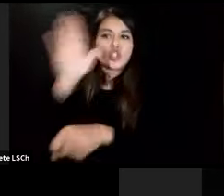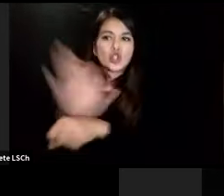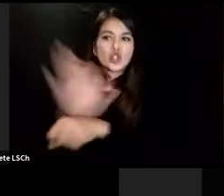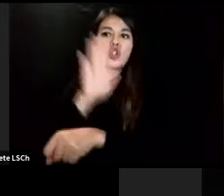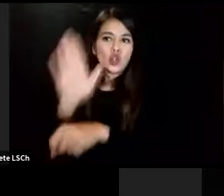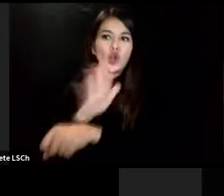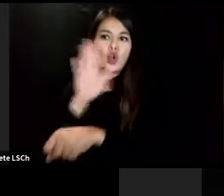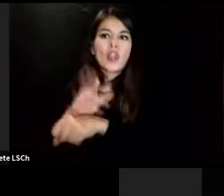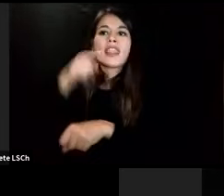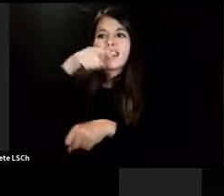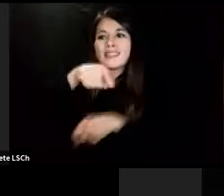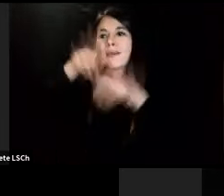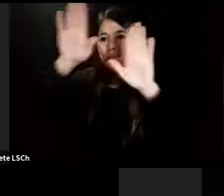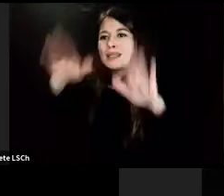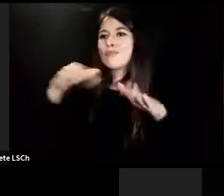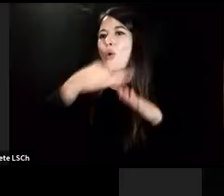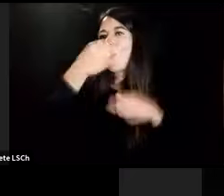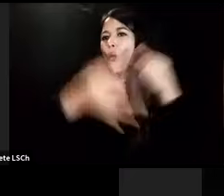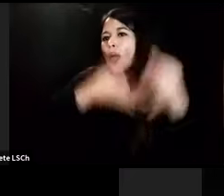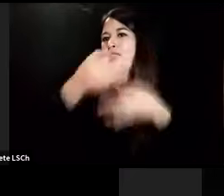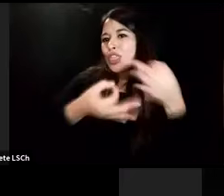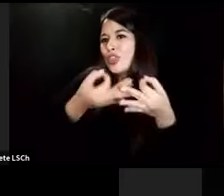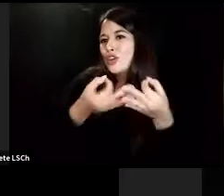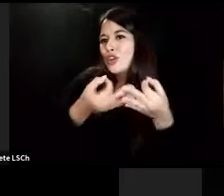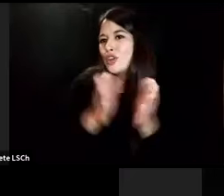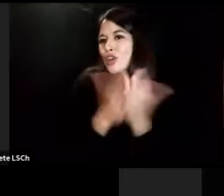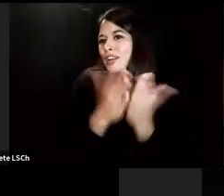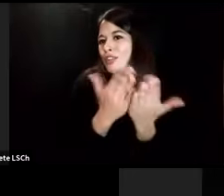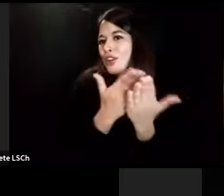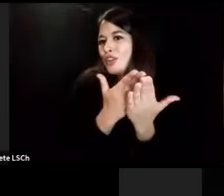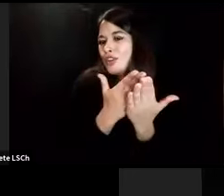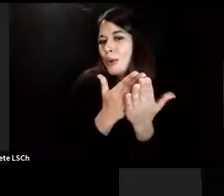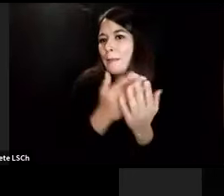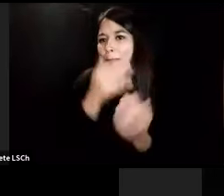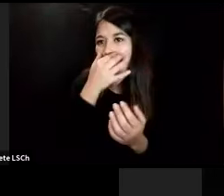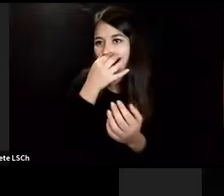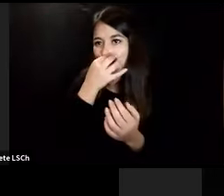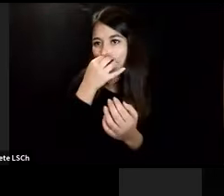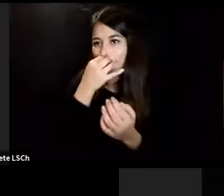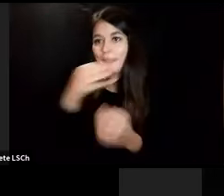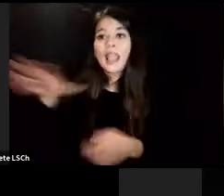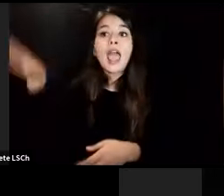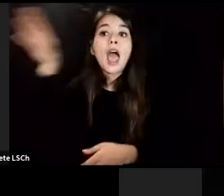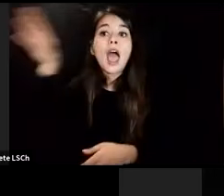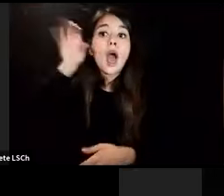novela. También los audiolibros permiten hacer juego,s con distintas voces como